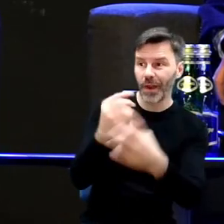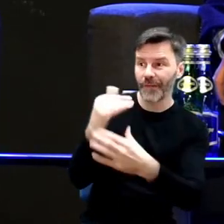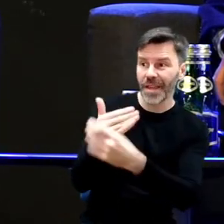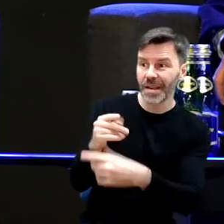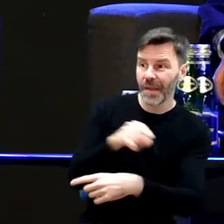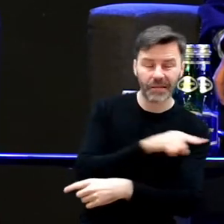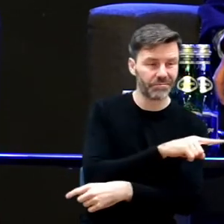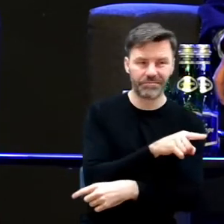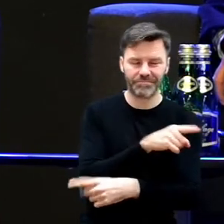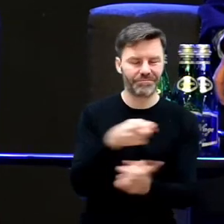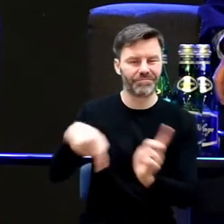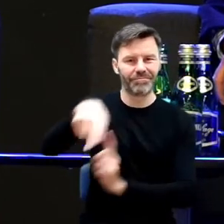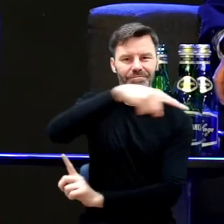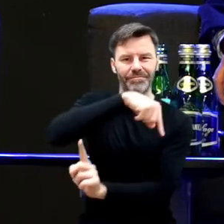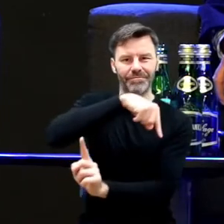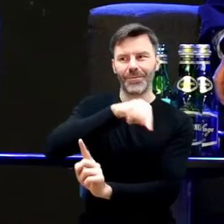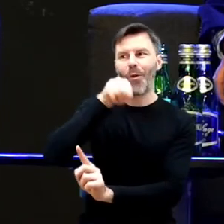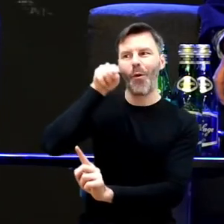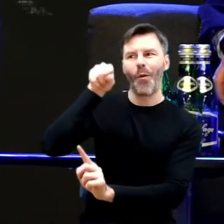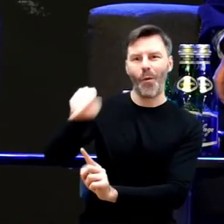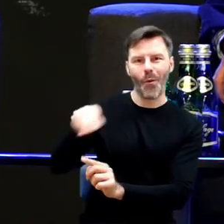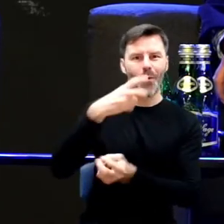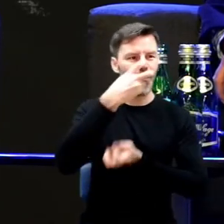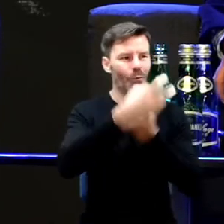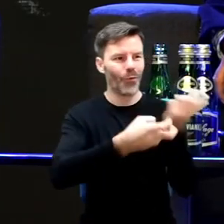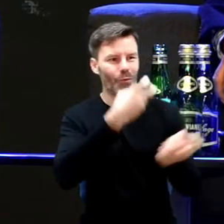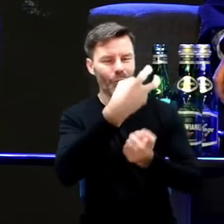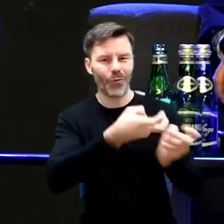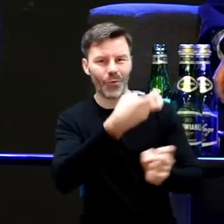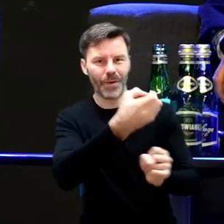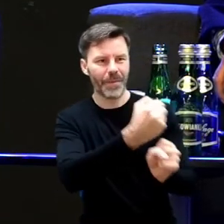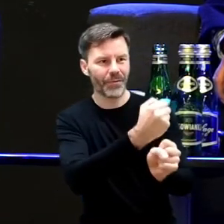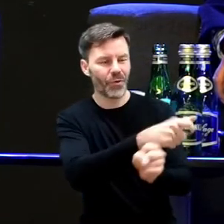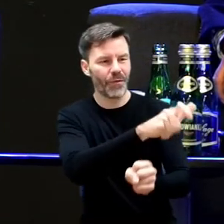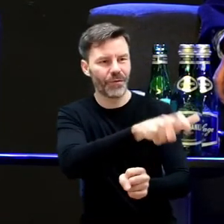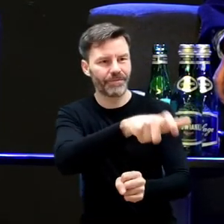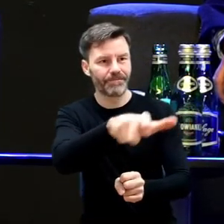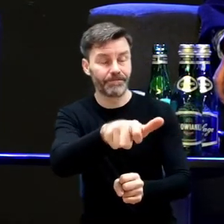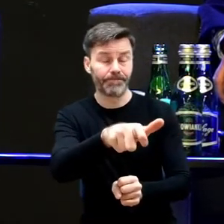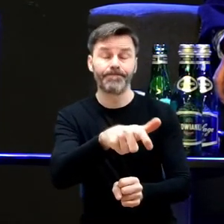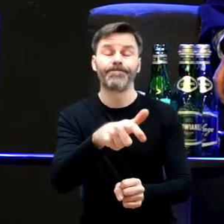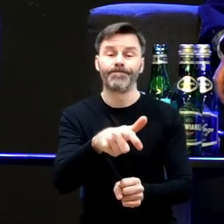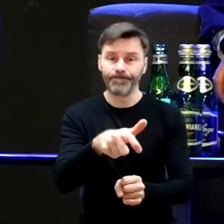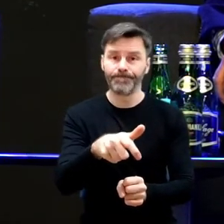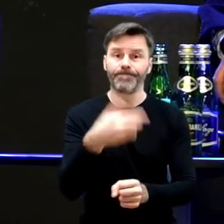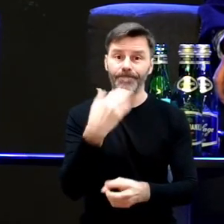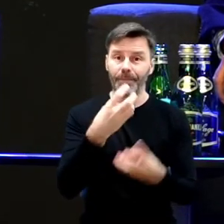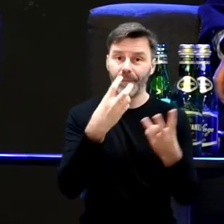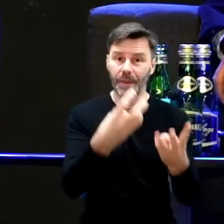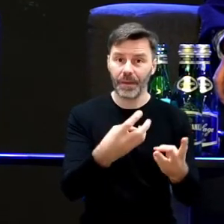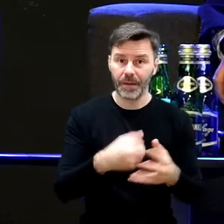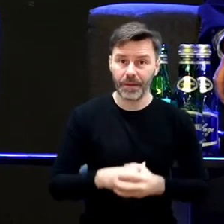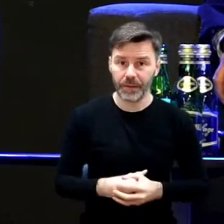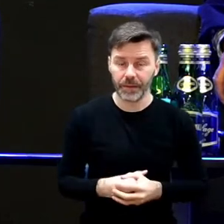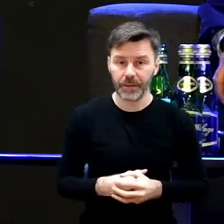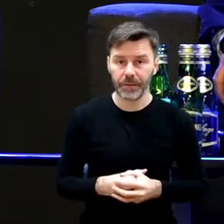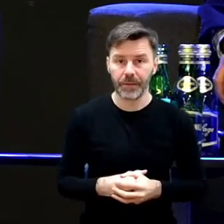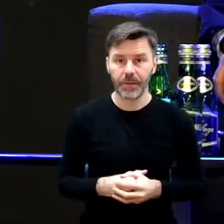siły roboczej zaczynają odgrywać coraz większą rolę. A jakie są preferencje ludzi?